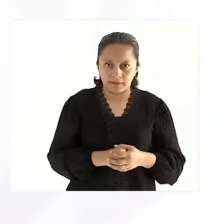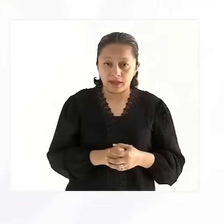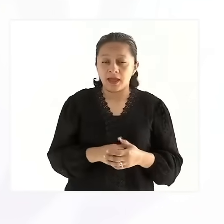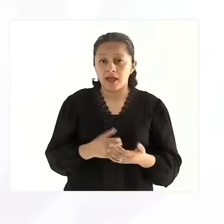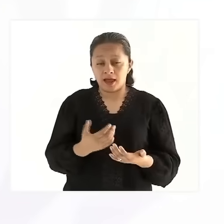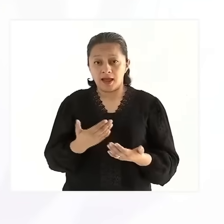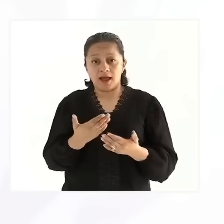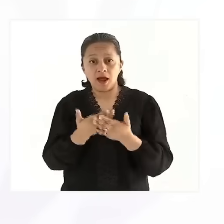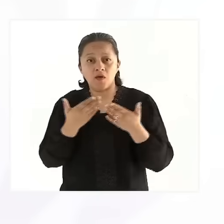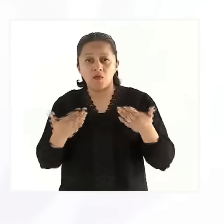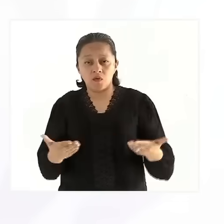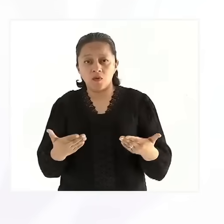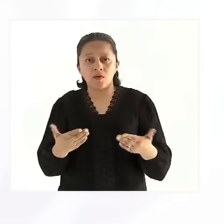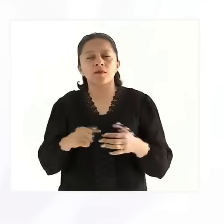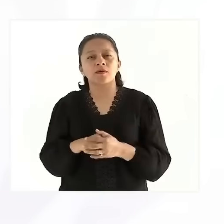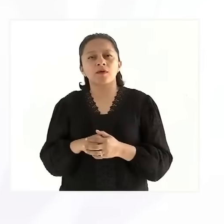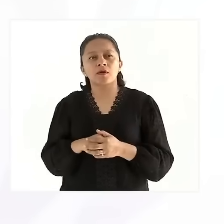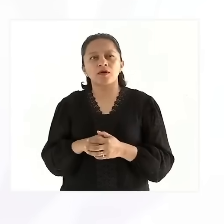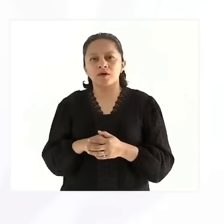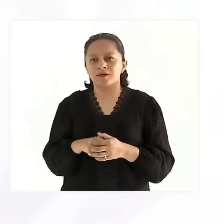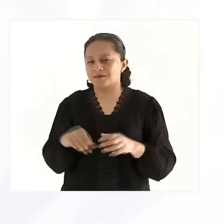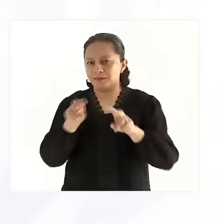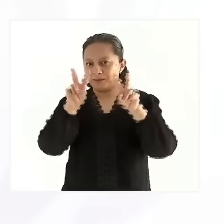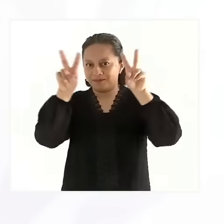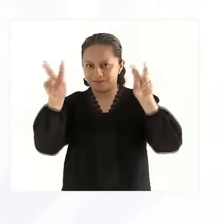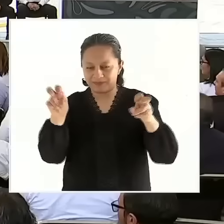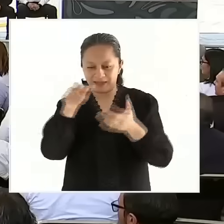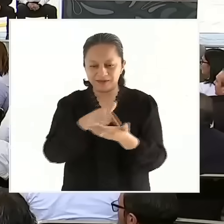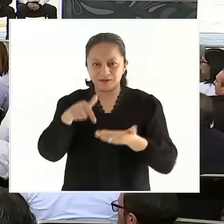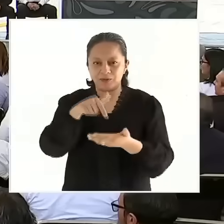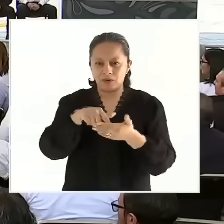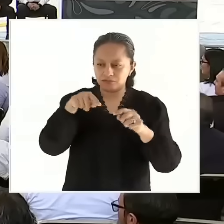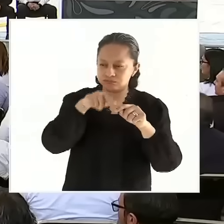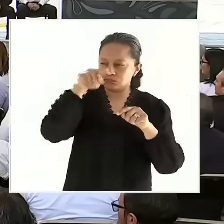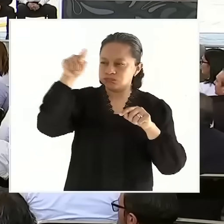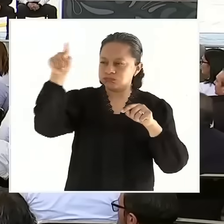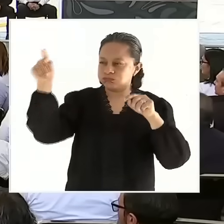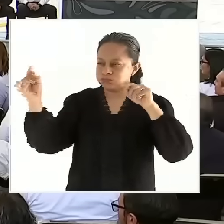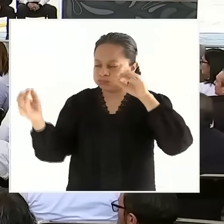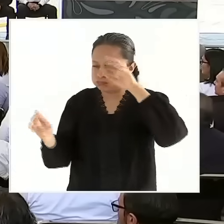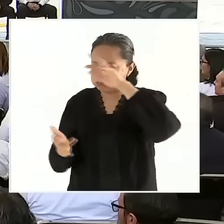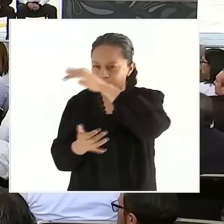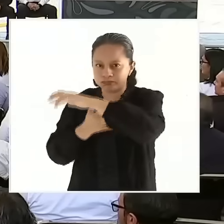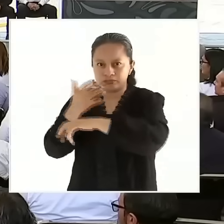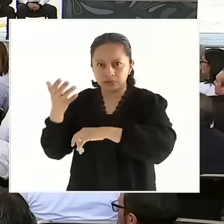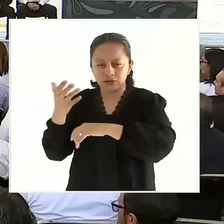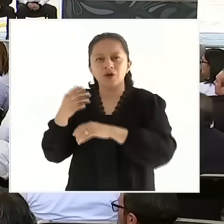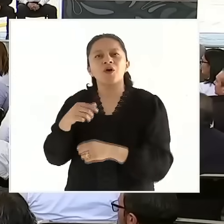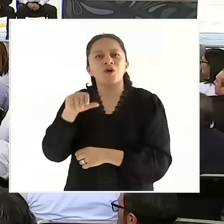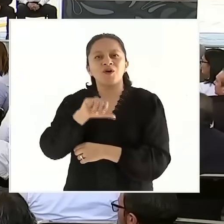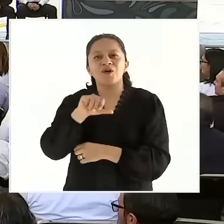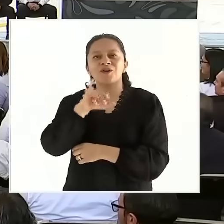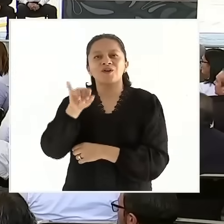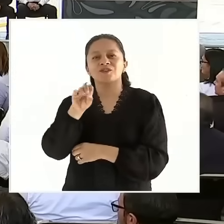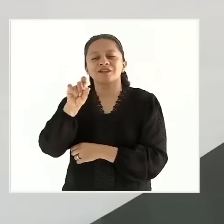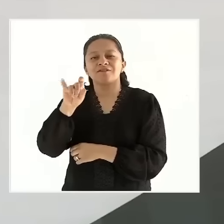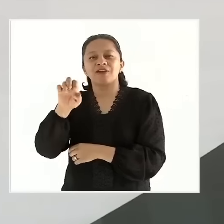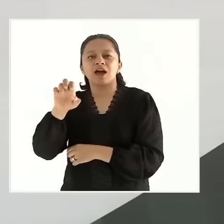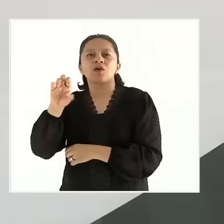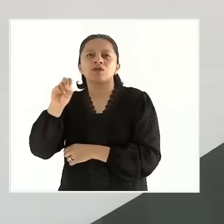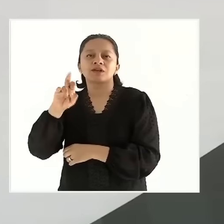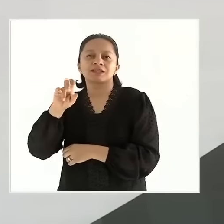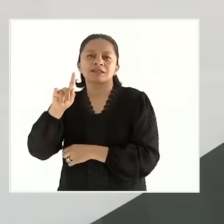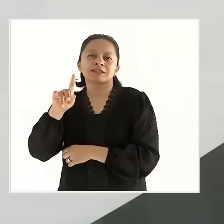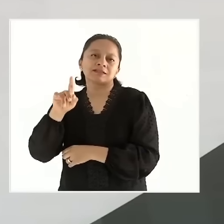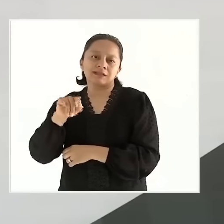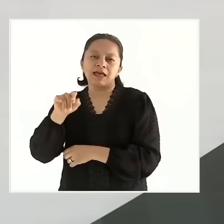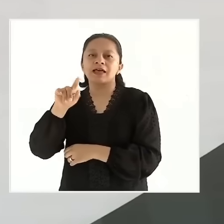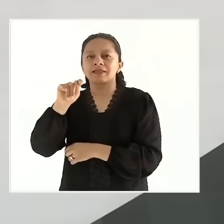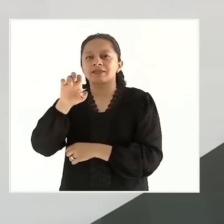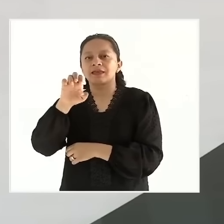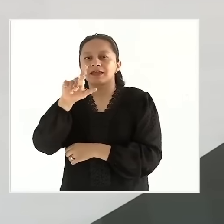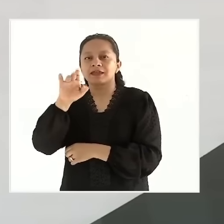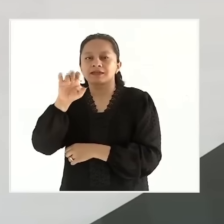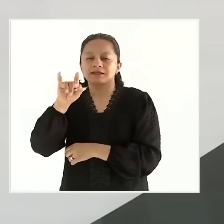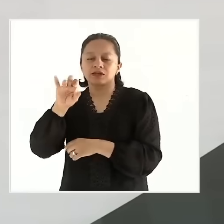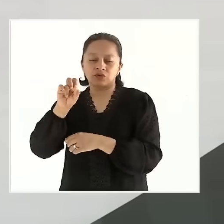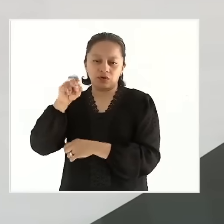esta planta de ciclo combinado SUS 2. Hoy Josefa Ortiz Téz Girón. Decimos Josefa Ortiz TZ Girón.